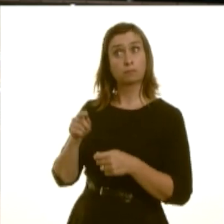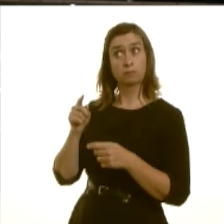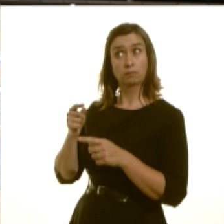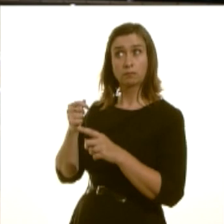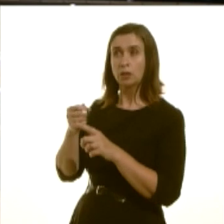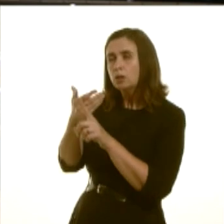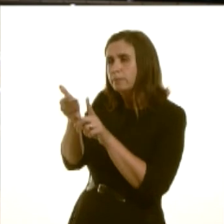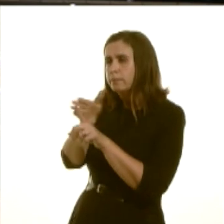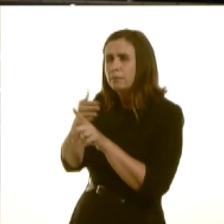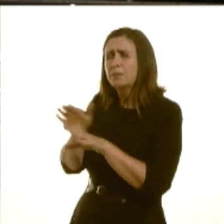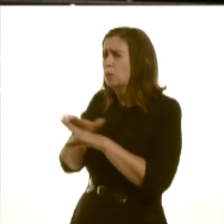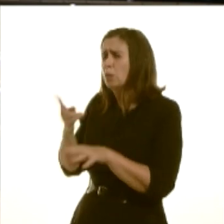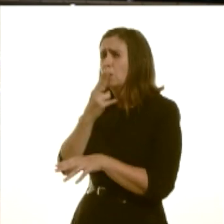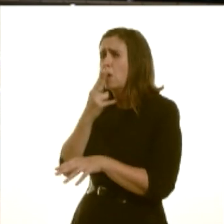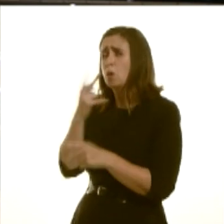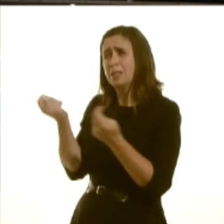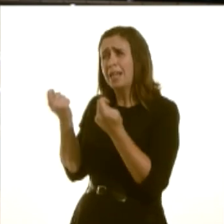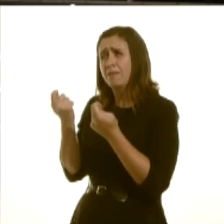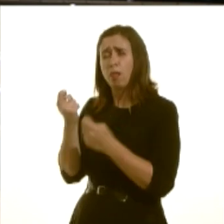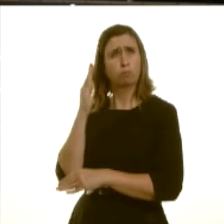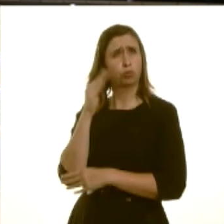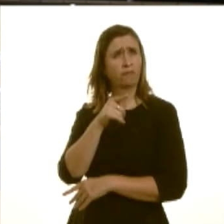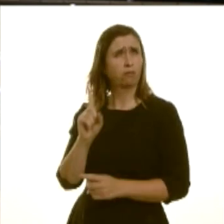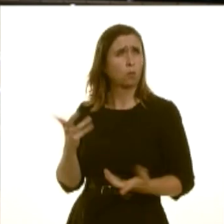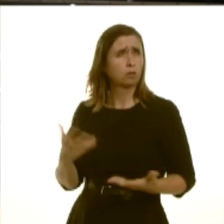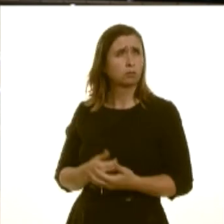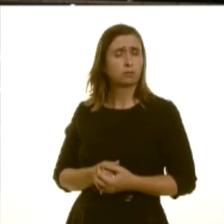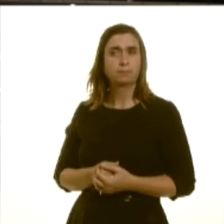pobl ifanc i beidio â dechrau ysmygu? Carwyn Jones: Roeddwn yn gweld bod nifer y